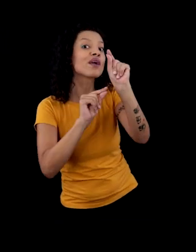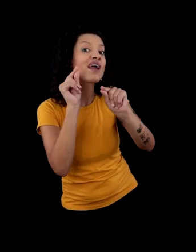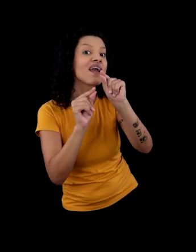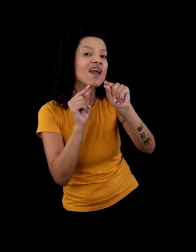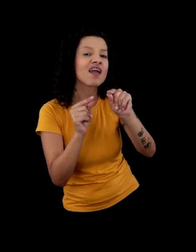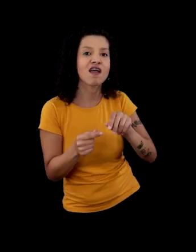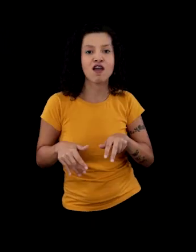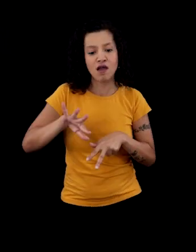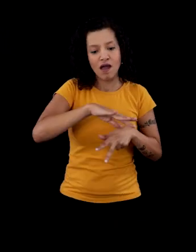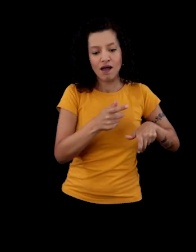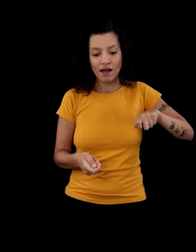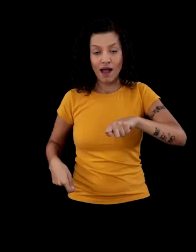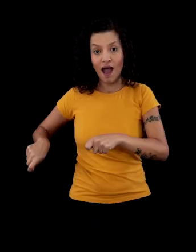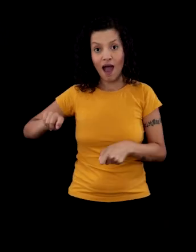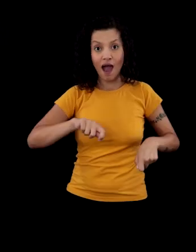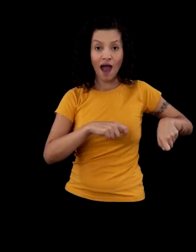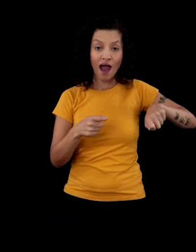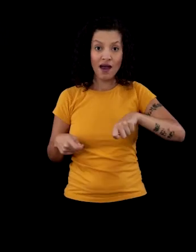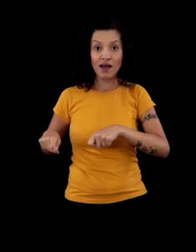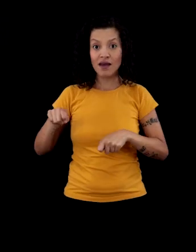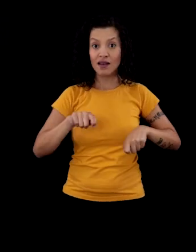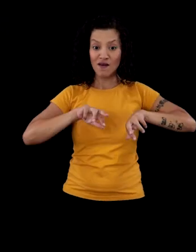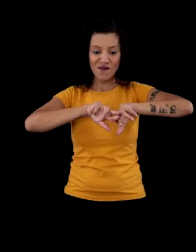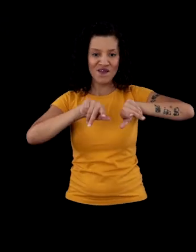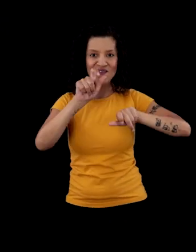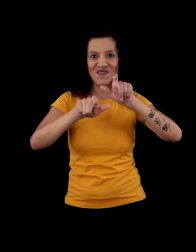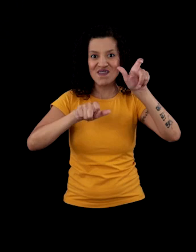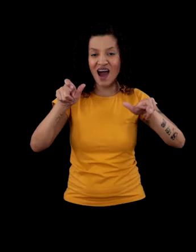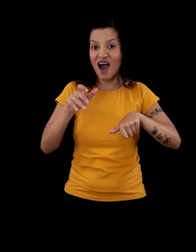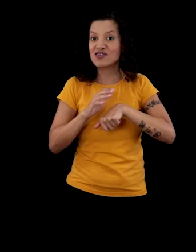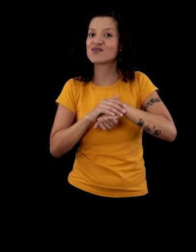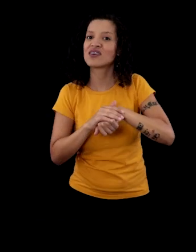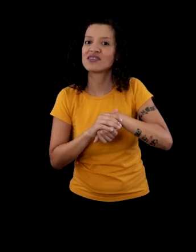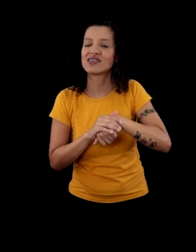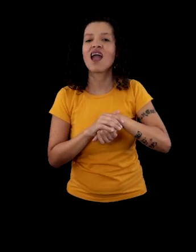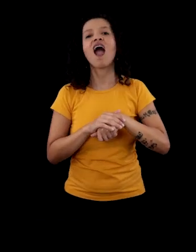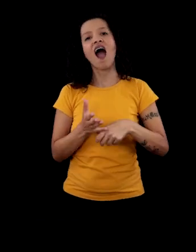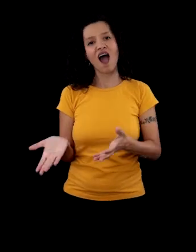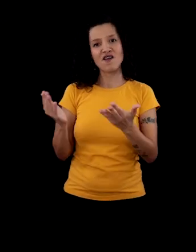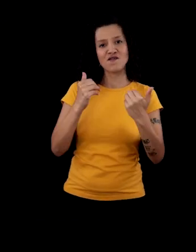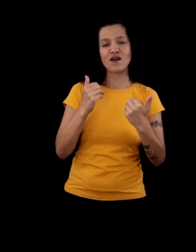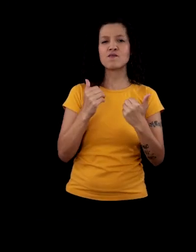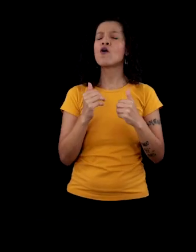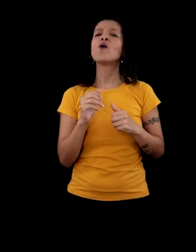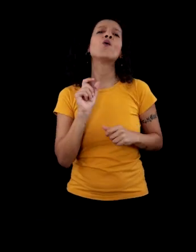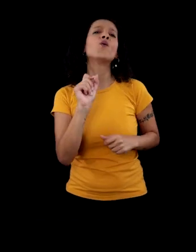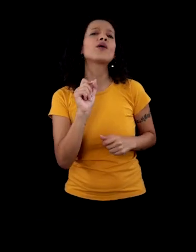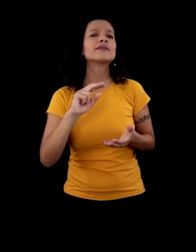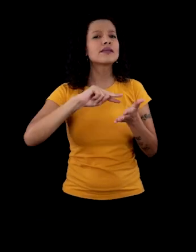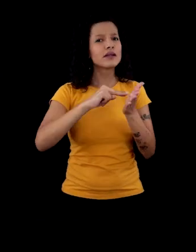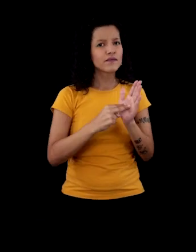“Vai lembrar o quê? Carimbó de Lucindo, de Celé e de Verê.” Aí é que vai cantar o carimbó,